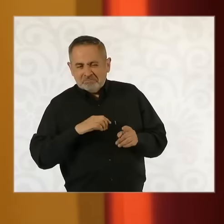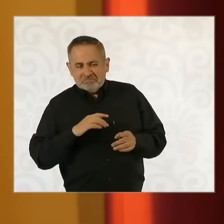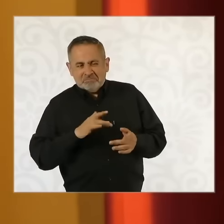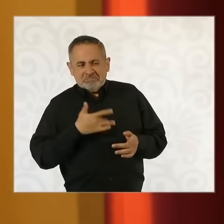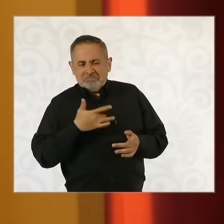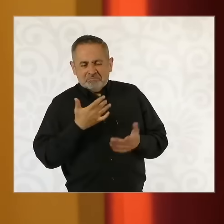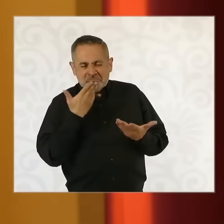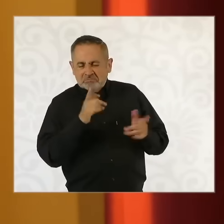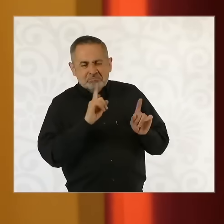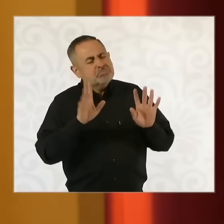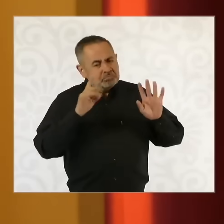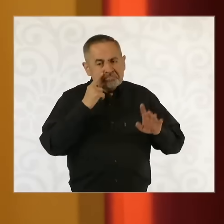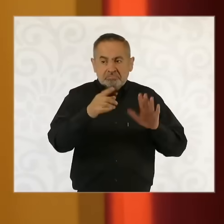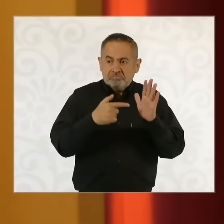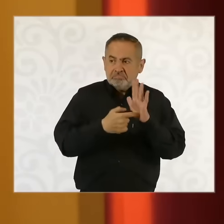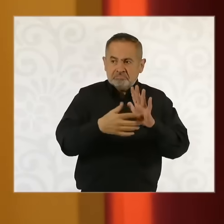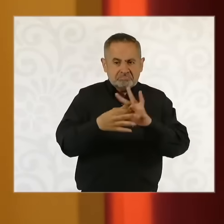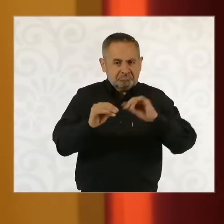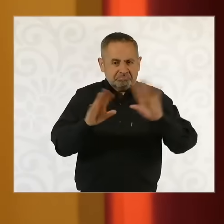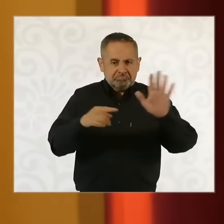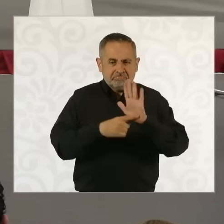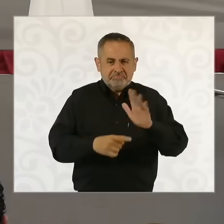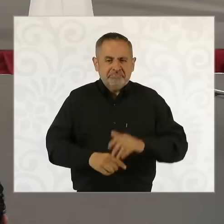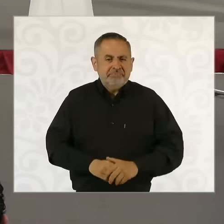adelante sí lo